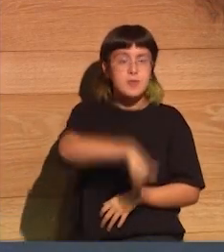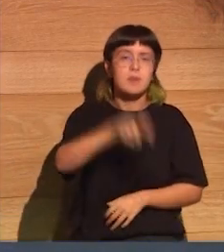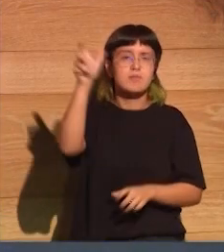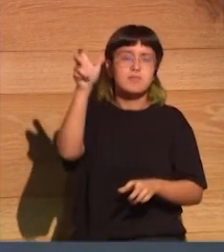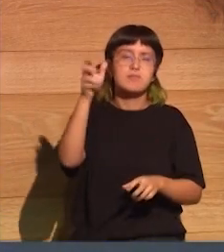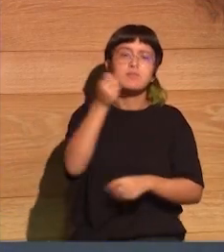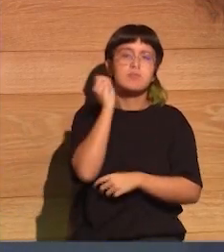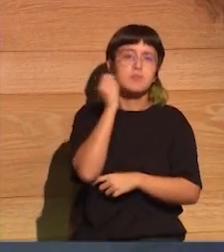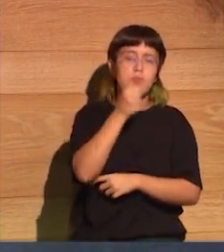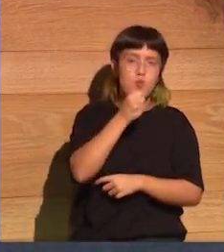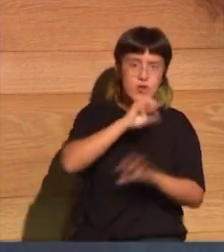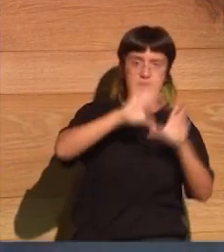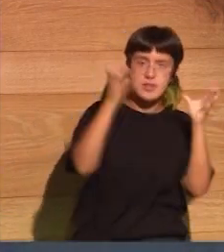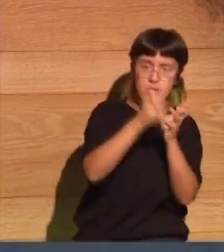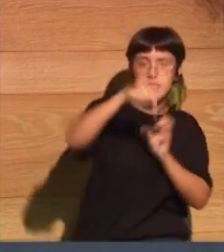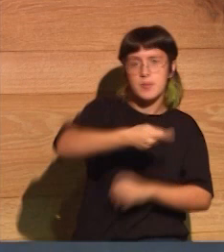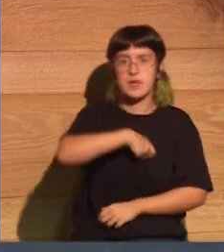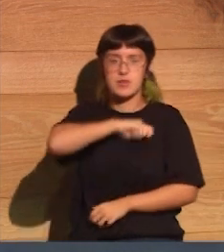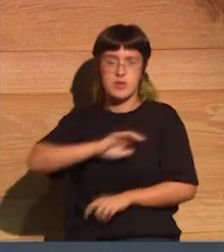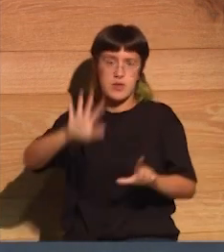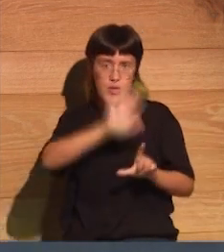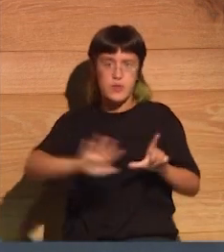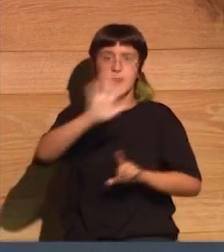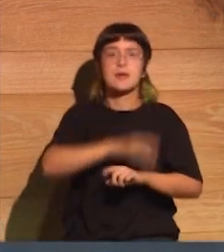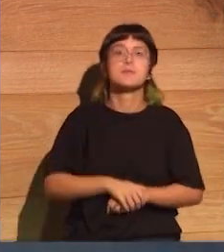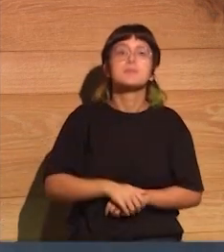más de 30 talleres y experiencias para repensar la educación,